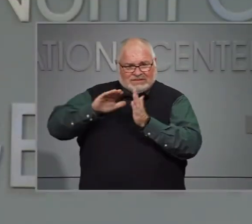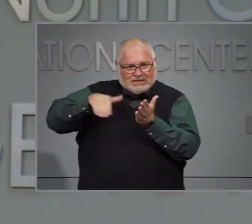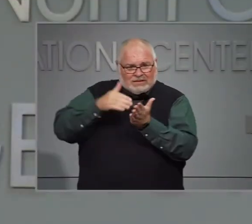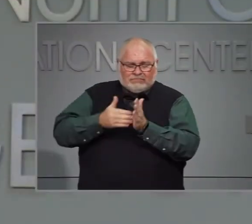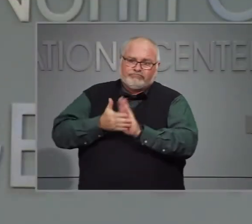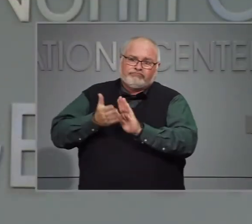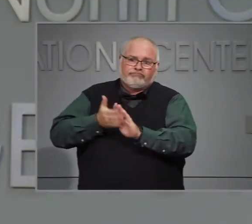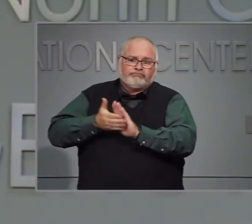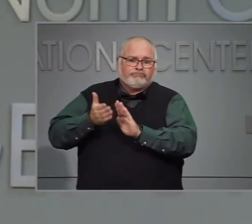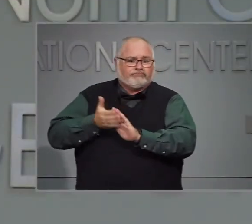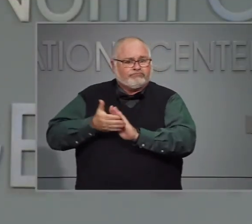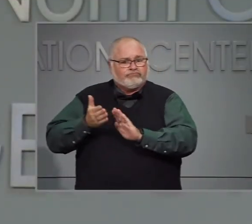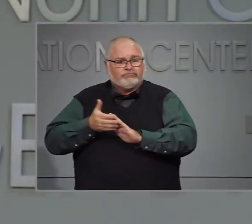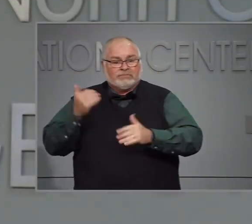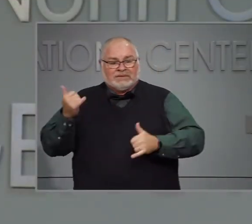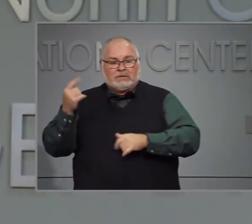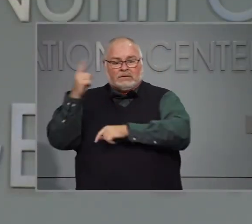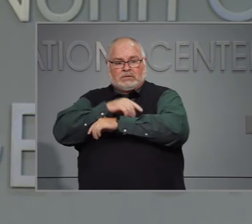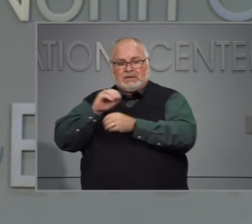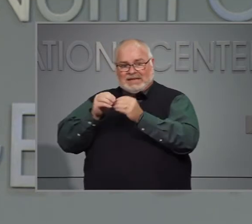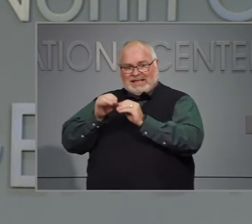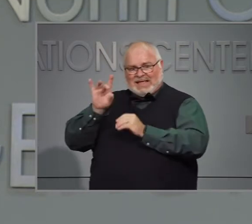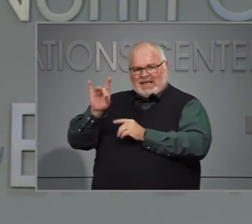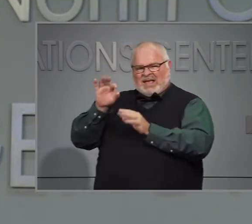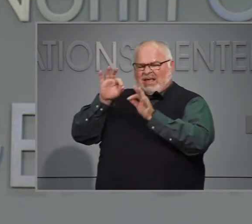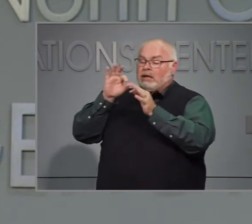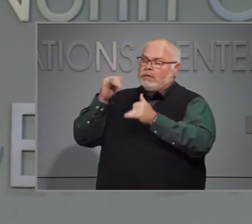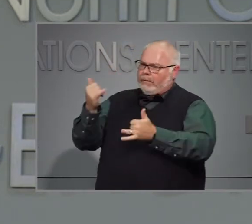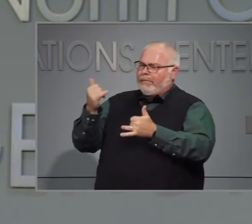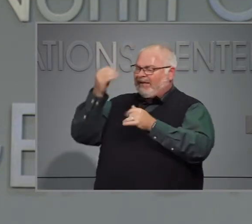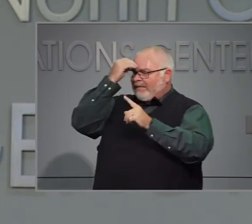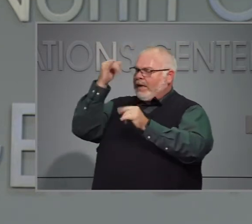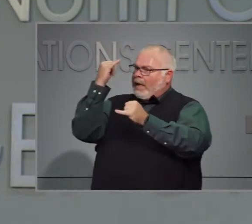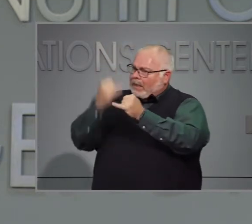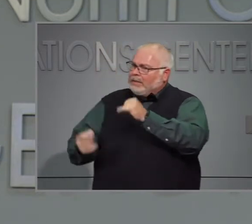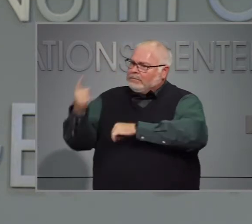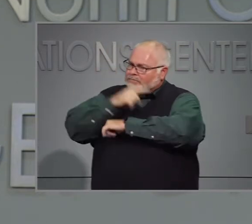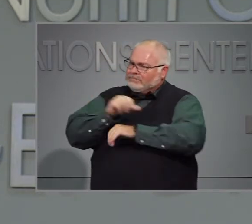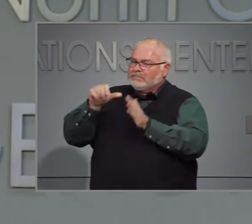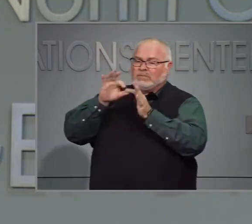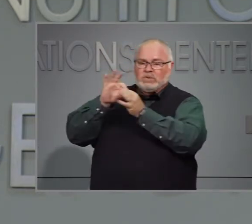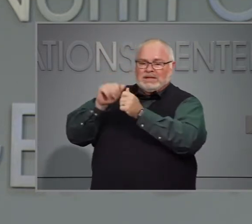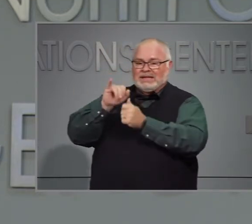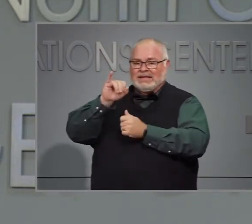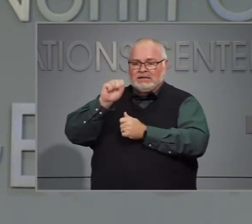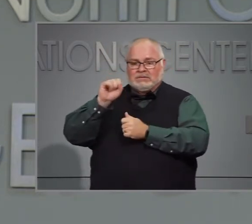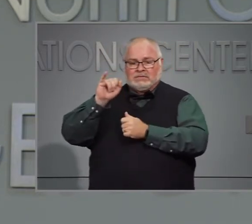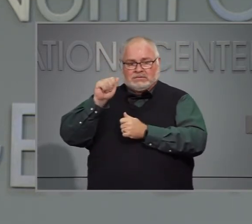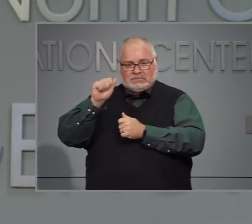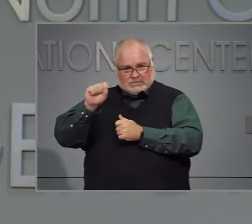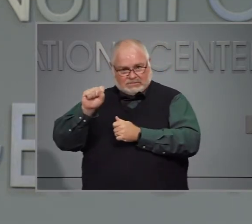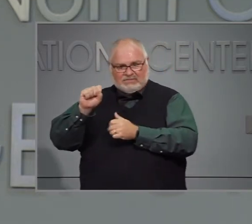de operaciones de emergencia es el día ocho y el último día para la activación de Isaías,